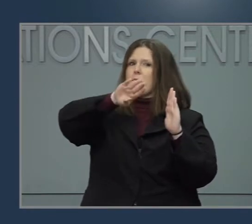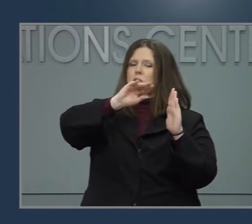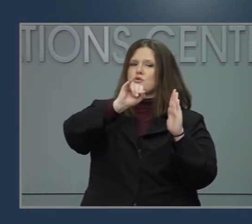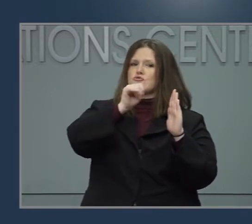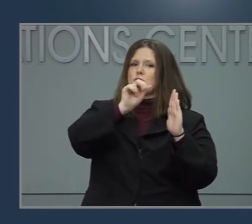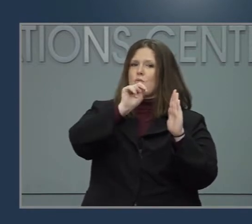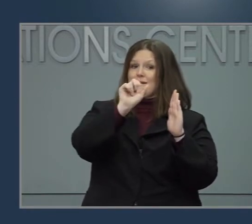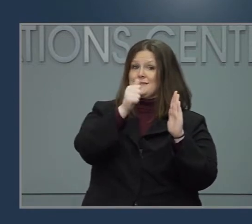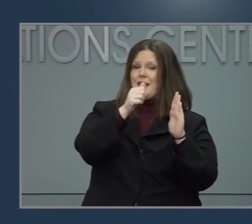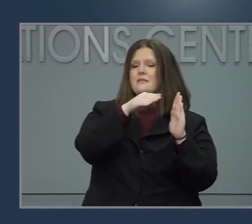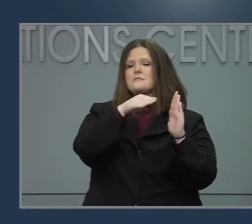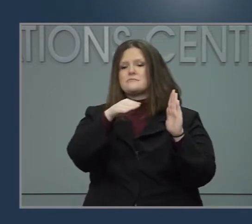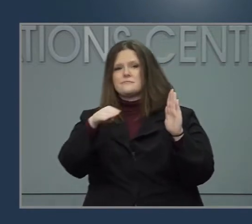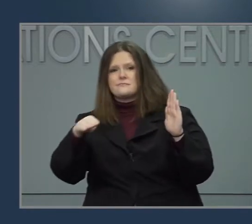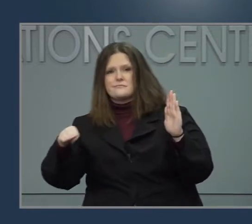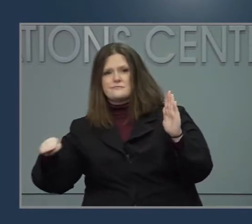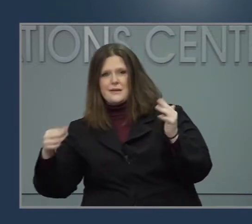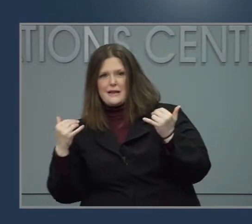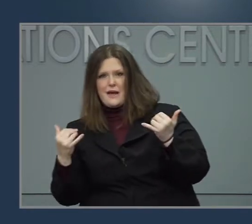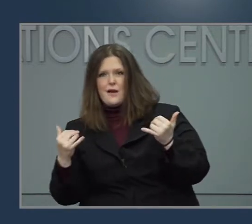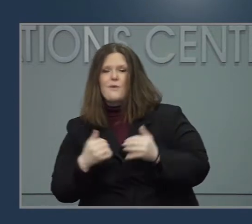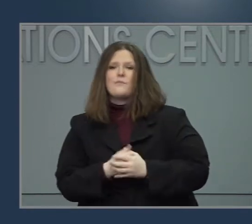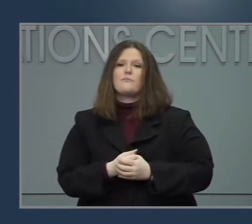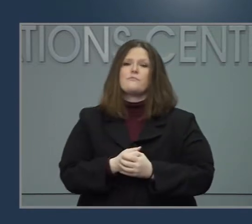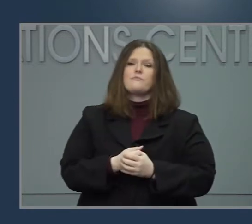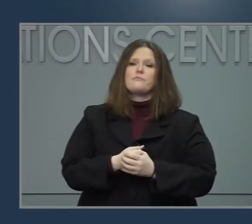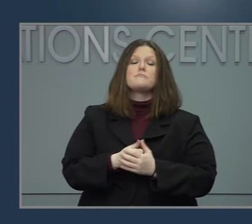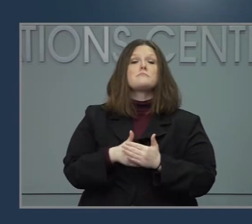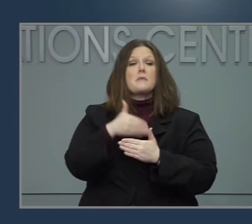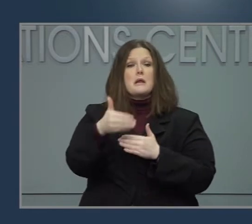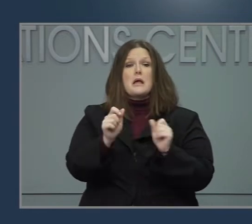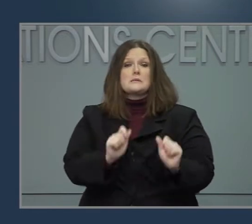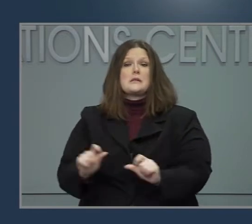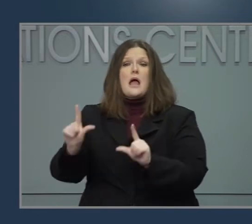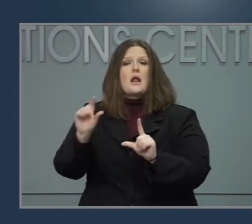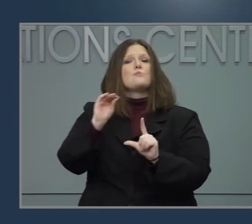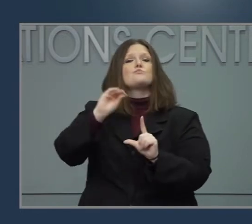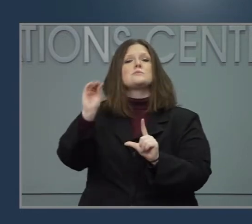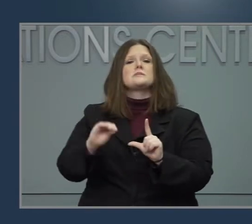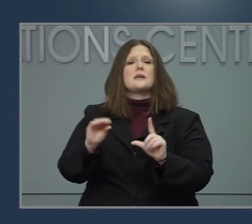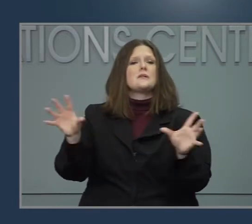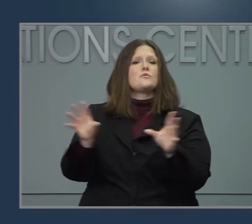Luego de hemos el porcentaje de pruebas positivas. Esta gráficas retrocede a finales de